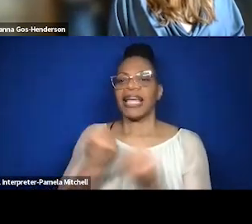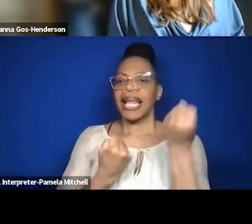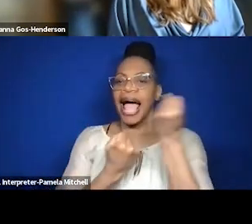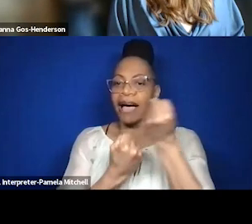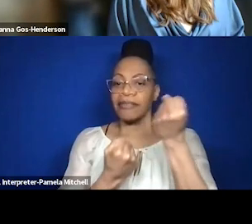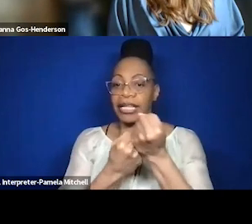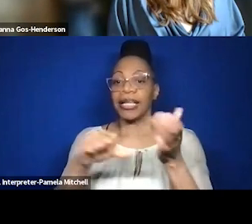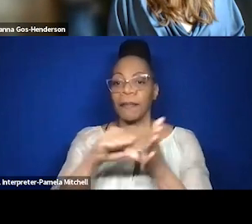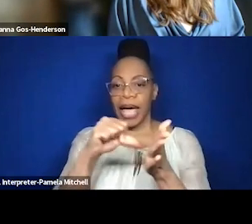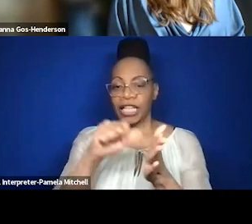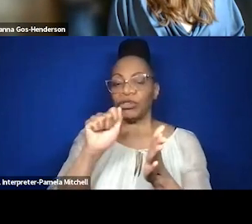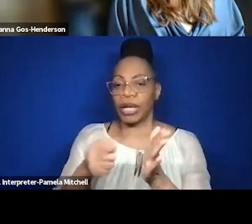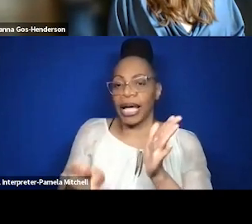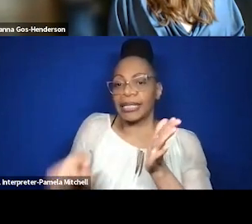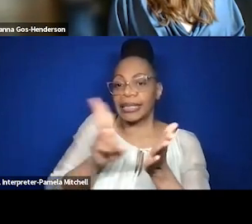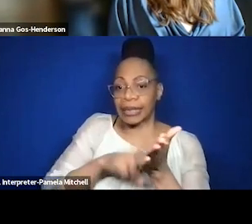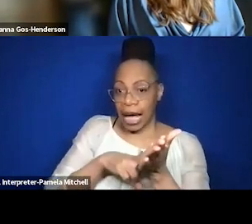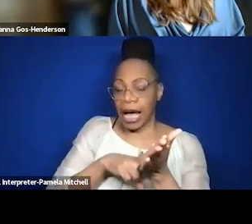Pueden registrarse y recibir las actualizaciones